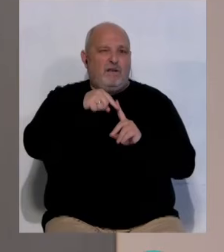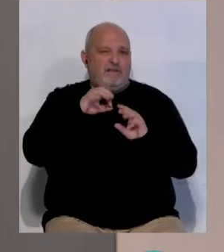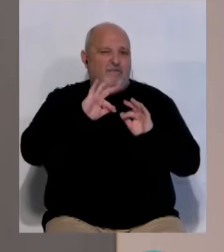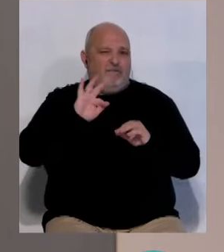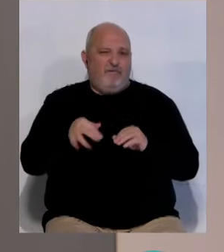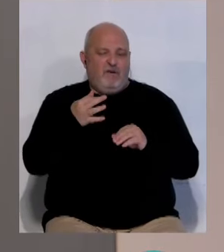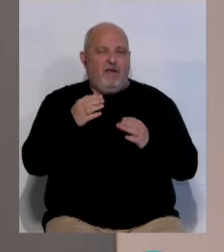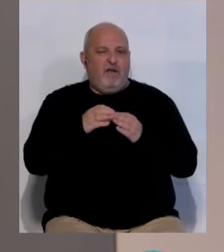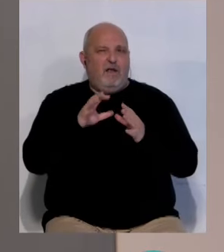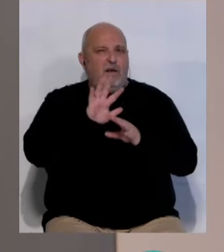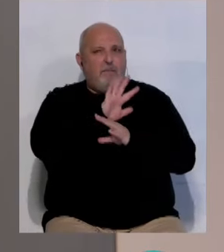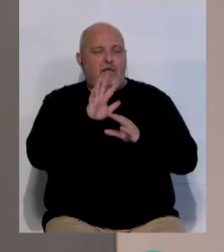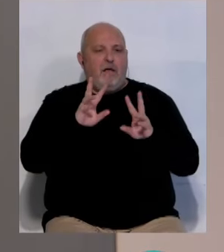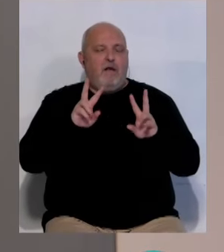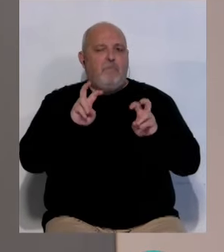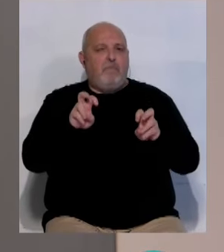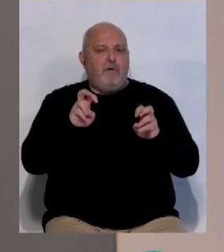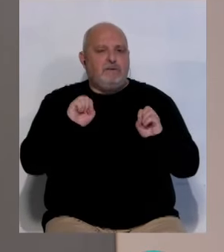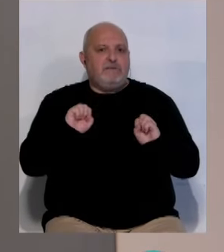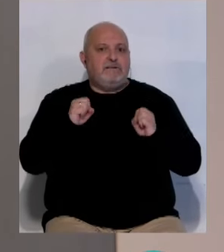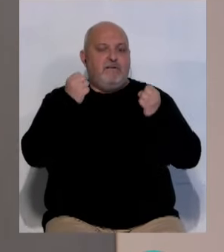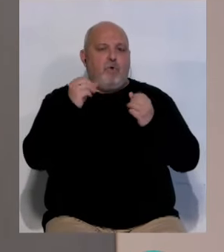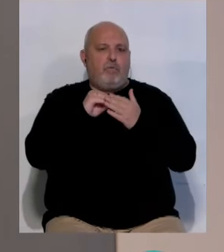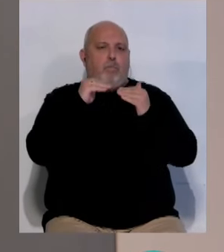hay equipos que parecían que estaban Salvados no y que después de cae no como lo ocurrió el